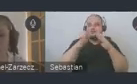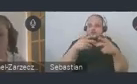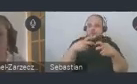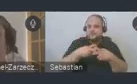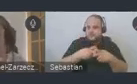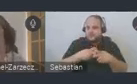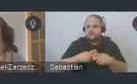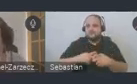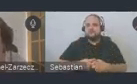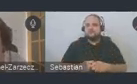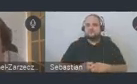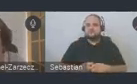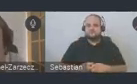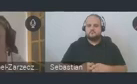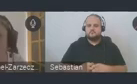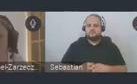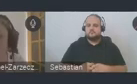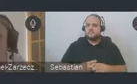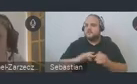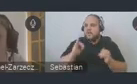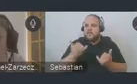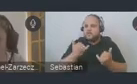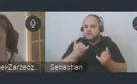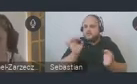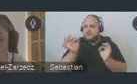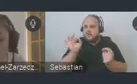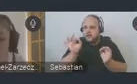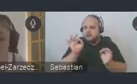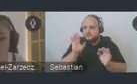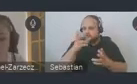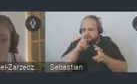Albo "Jakich informacji poszukasz?".